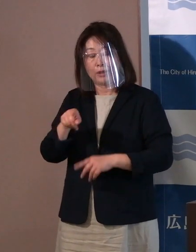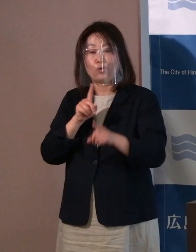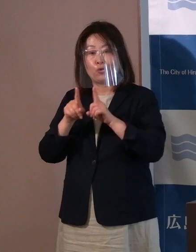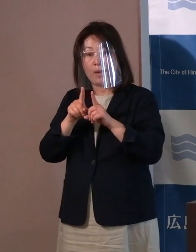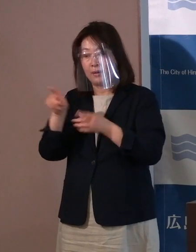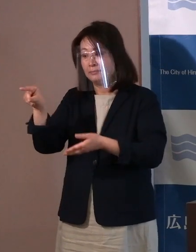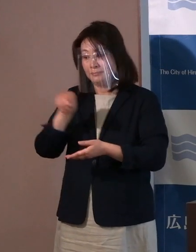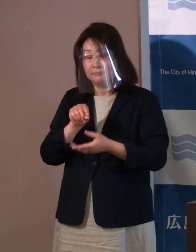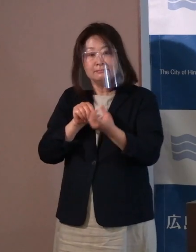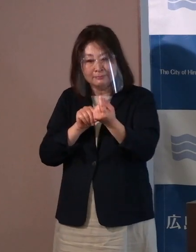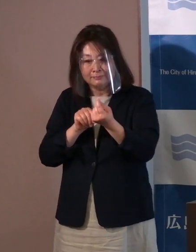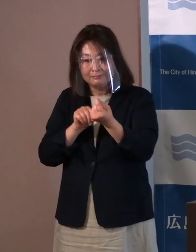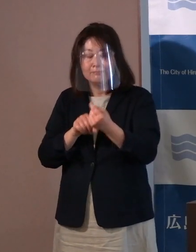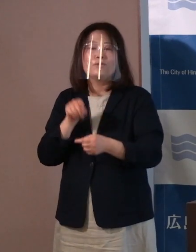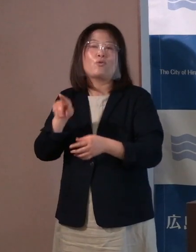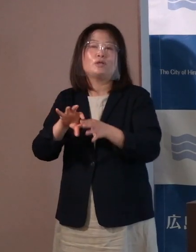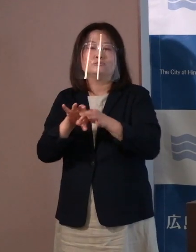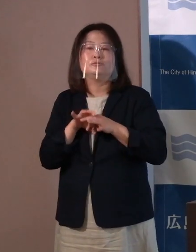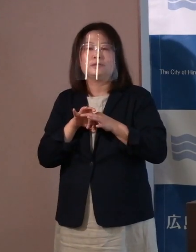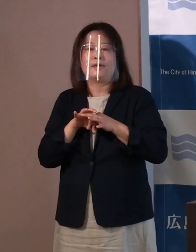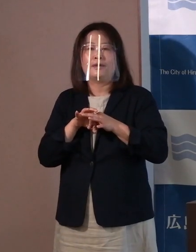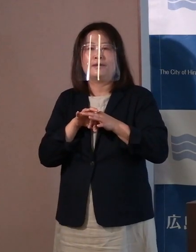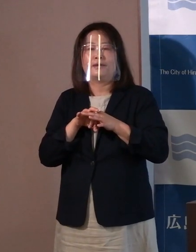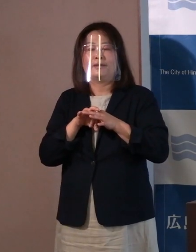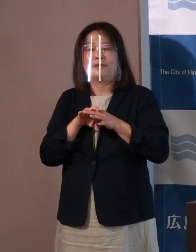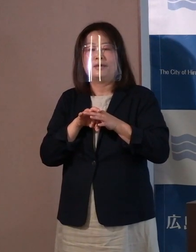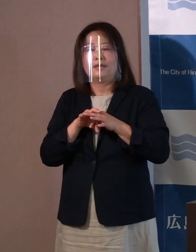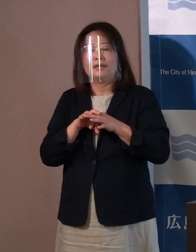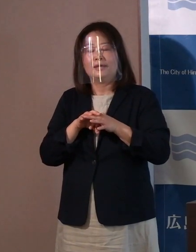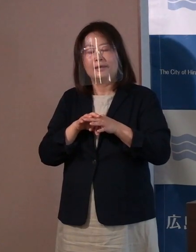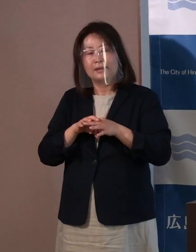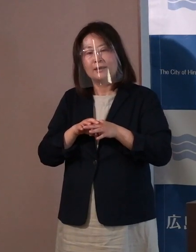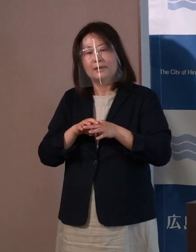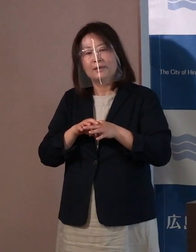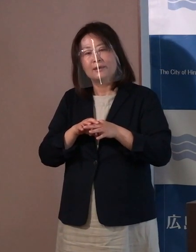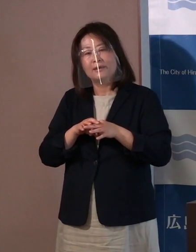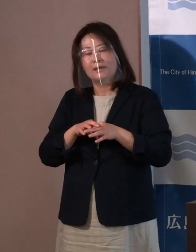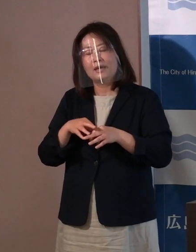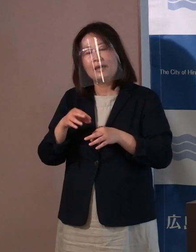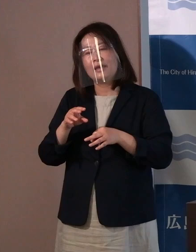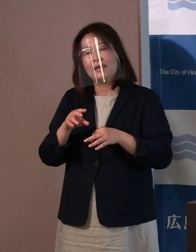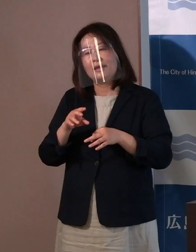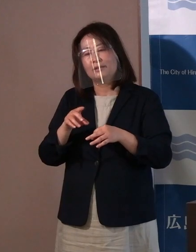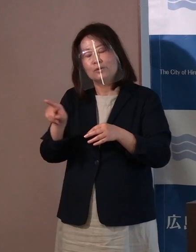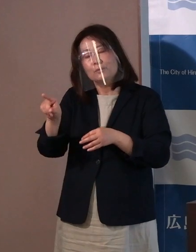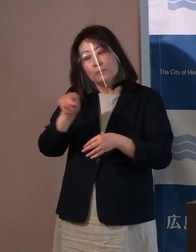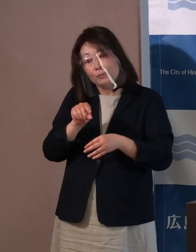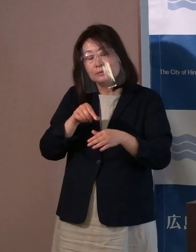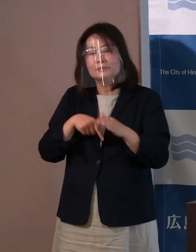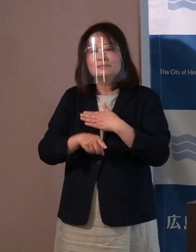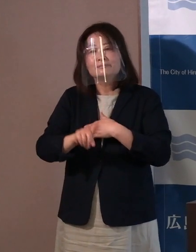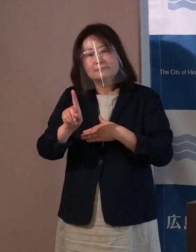これについては どういった意図を持って引用されて､